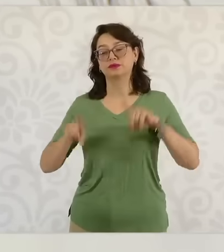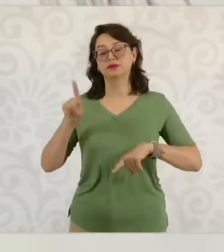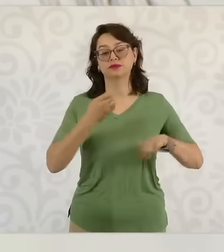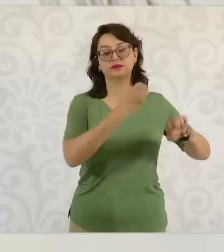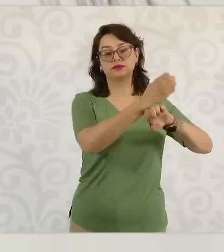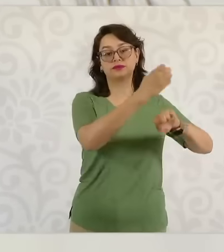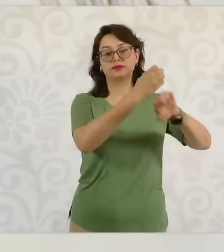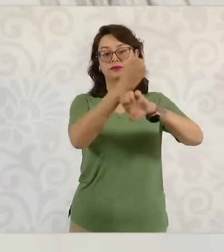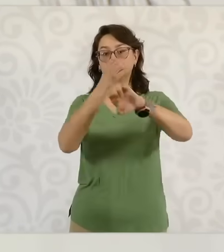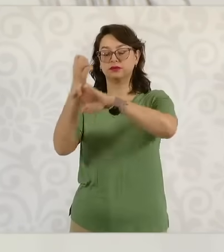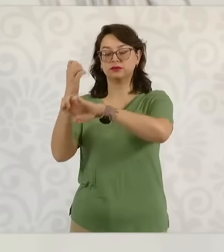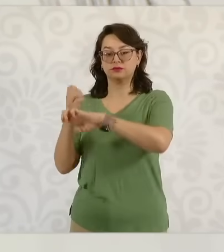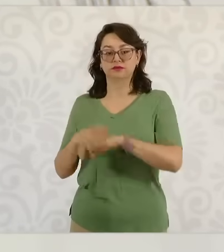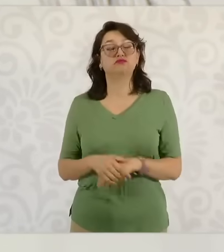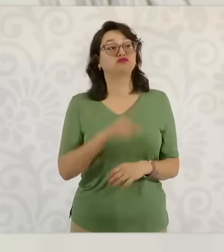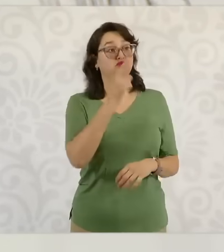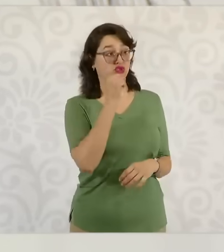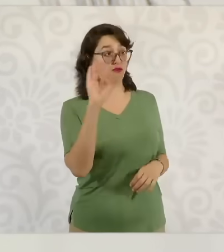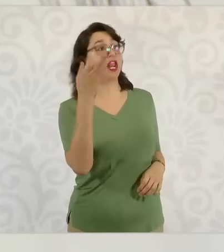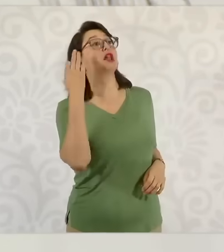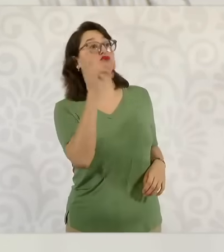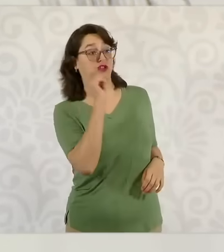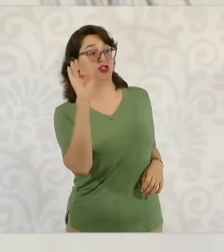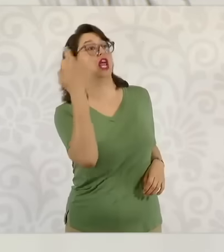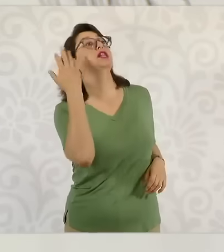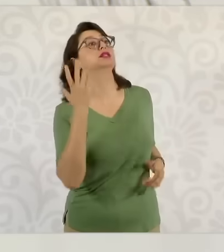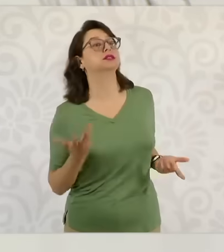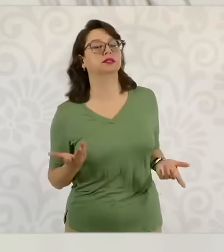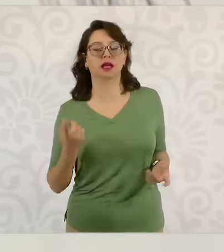bueno los federales hay policías federales nosotros dimos un aumento salarial muy importante